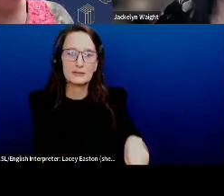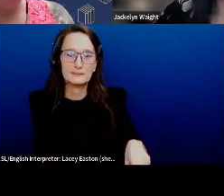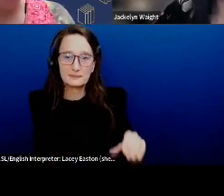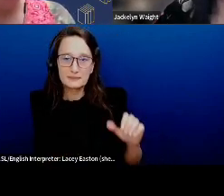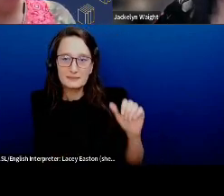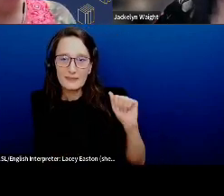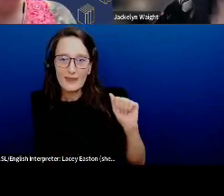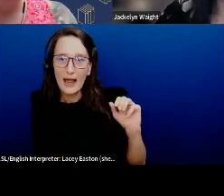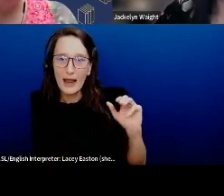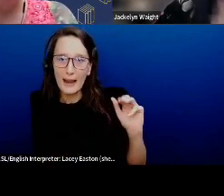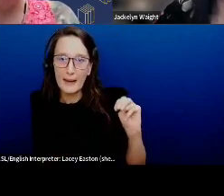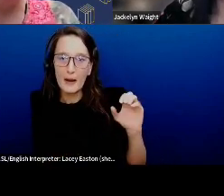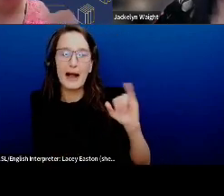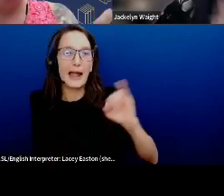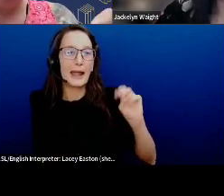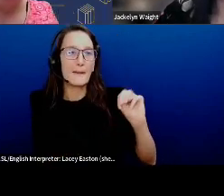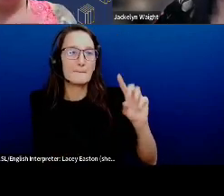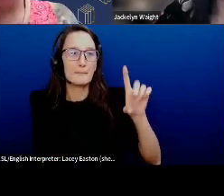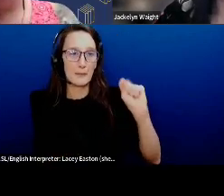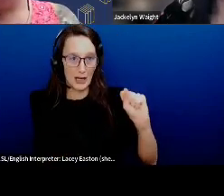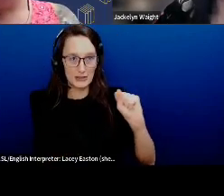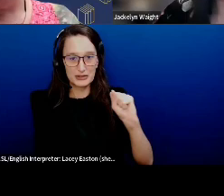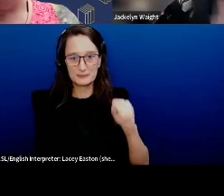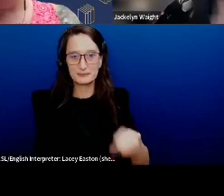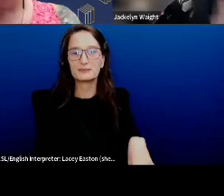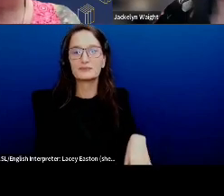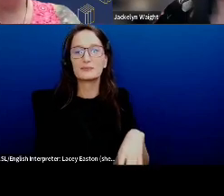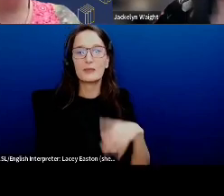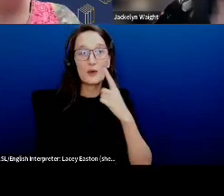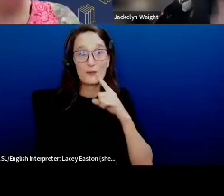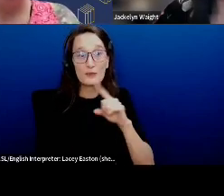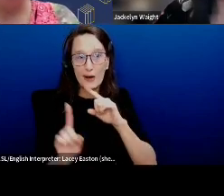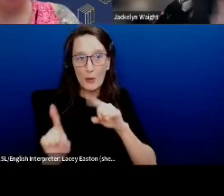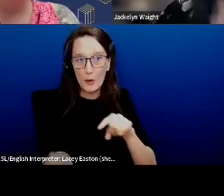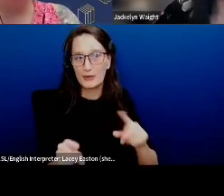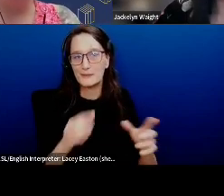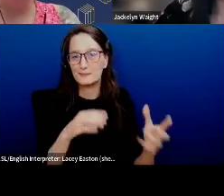Centro de Intercambio de Medios y Tecnología Especializados (CSMT) es su principal punto de contacto